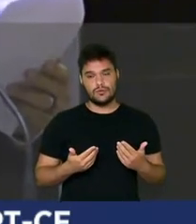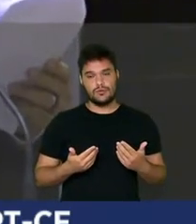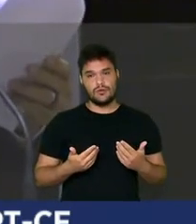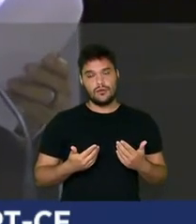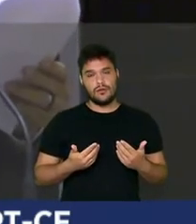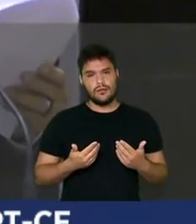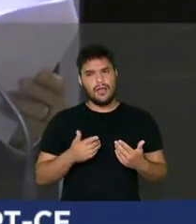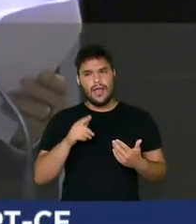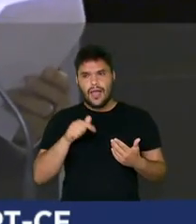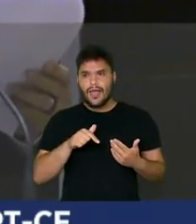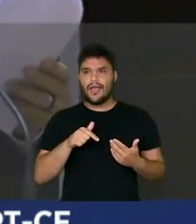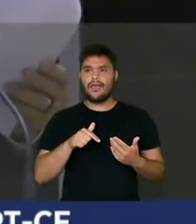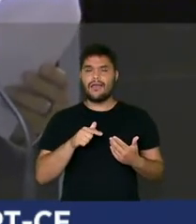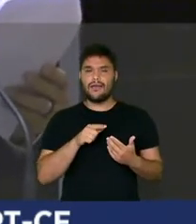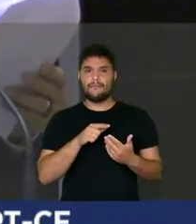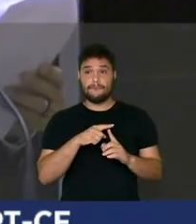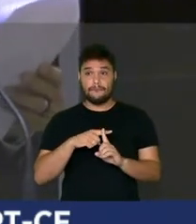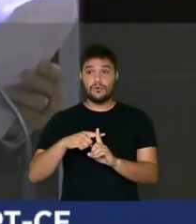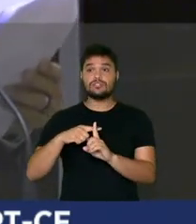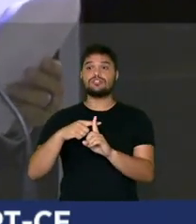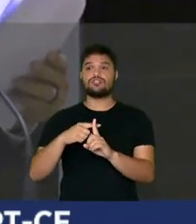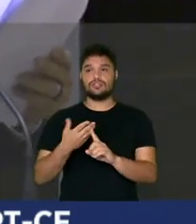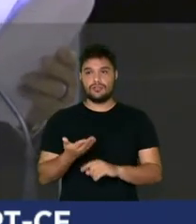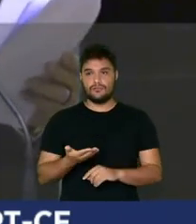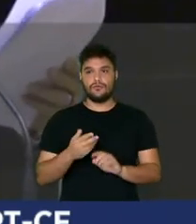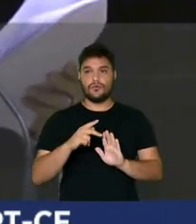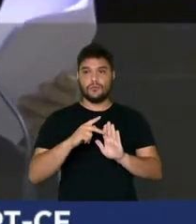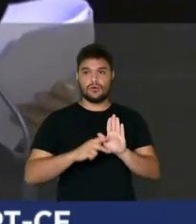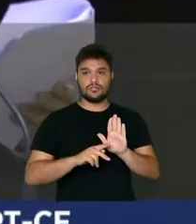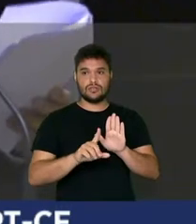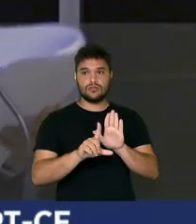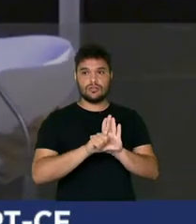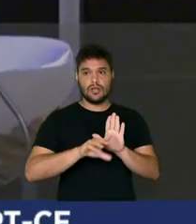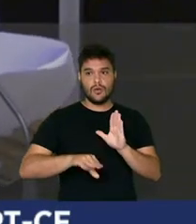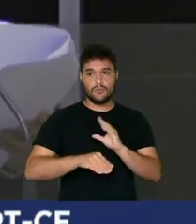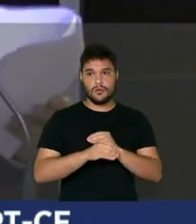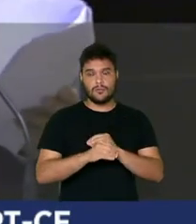1988. CONSIDERAMOS, PORTANTO, MÉRITO, MERITÓRIO O REFERIDO PROJETO DE LEI COMPLEMENTAR,